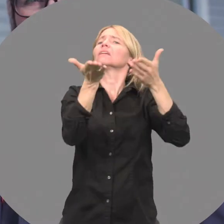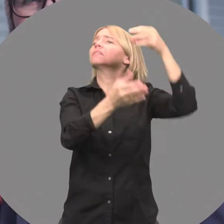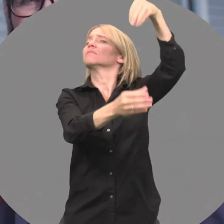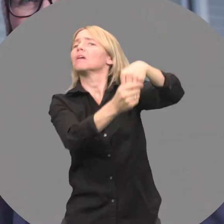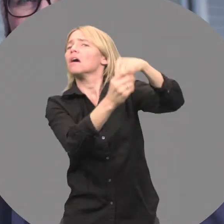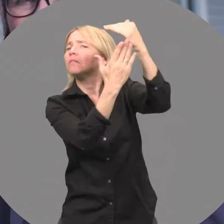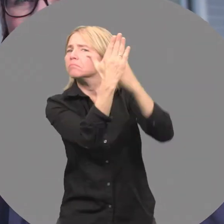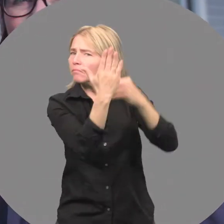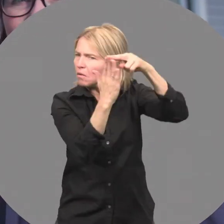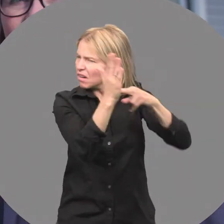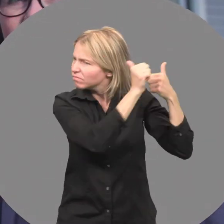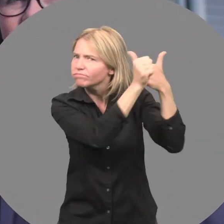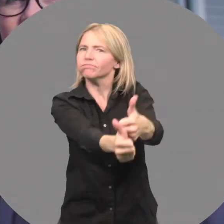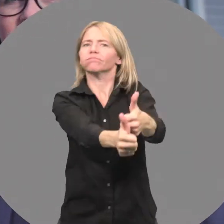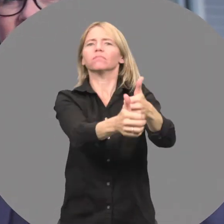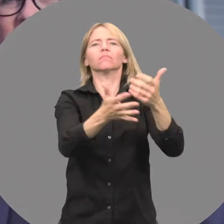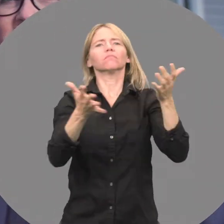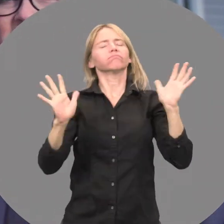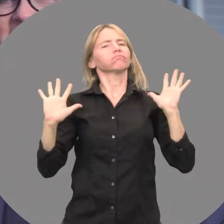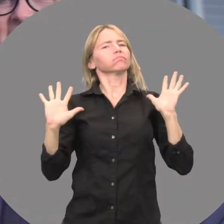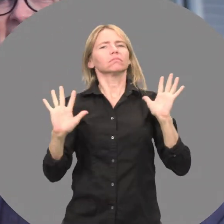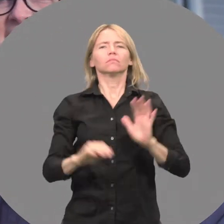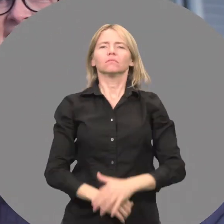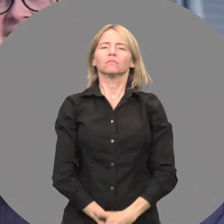C'est comme une communauté. C'est merveilleux.